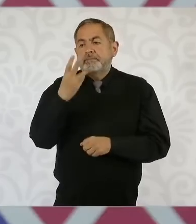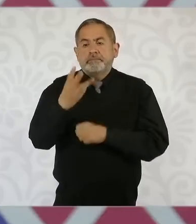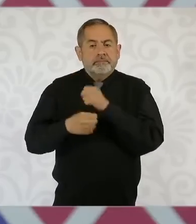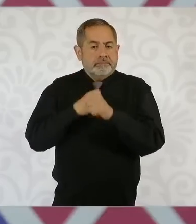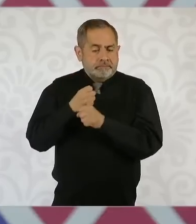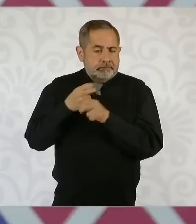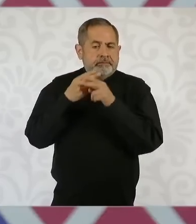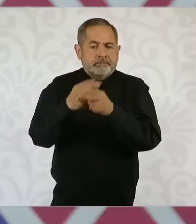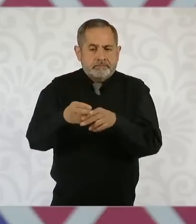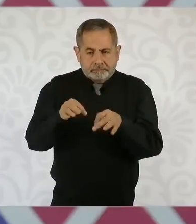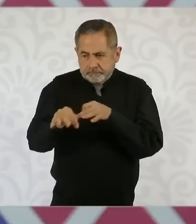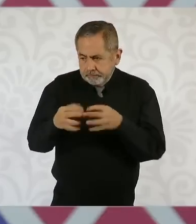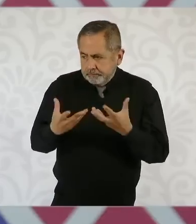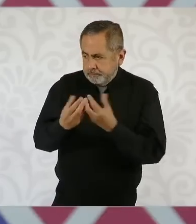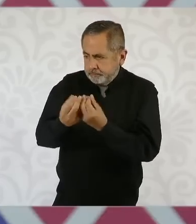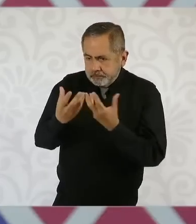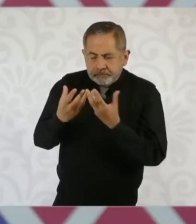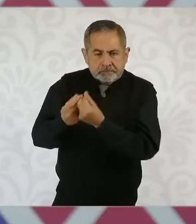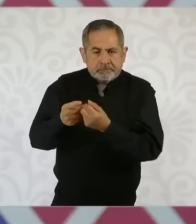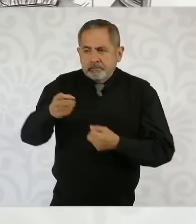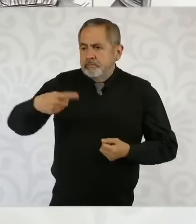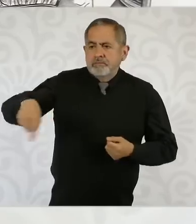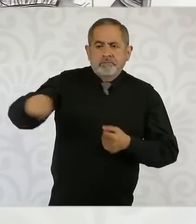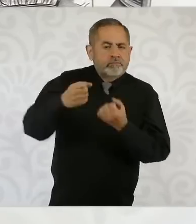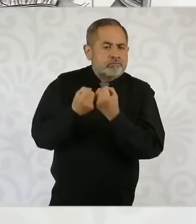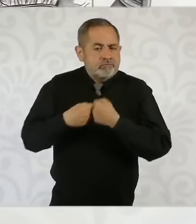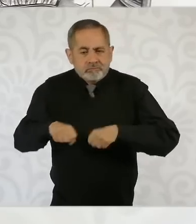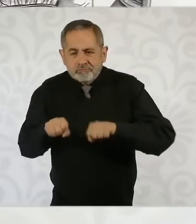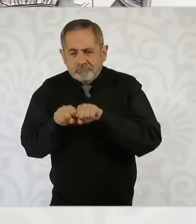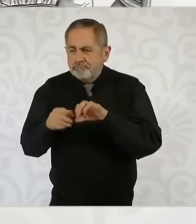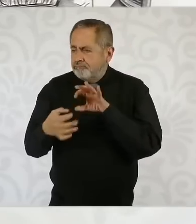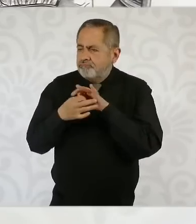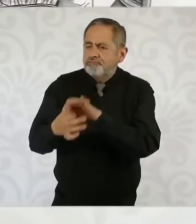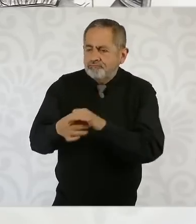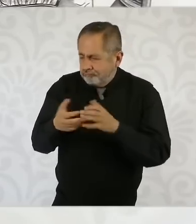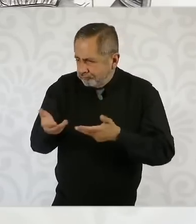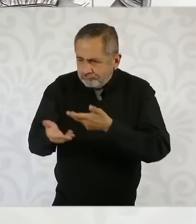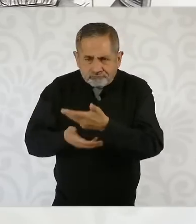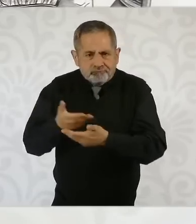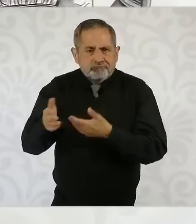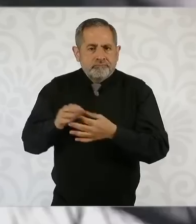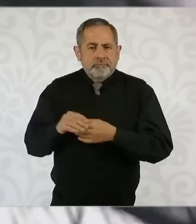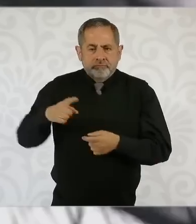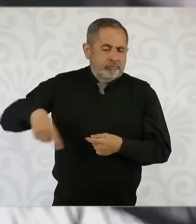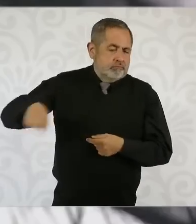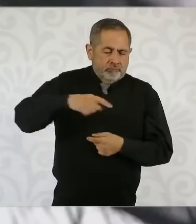proveedores que los llamamos socios comerciales principalmente ellos mexicanos y hemos trabajado